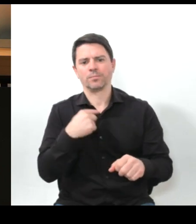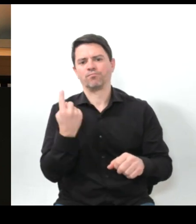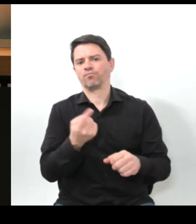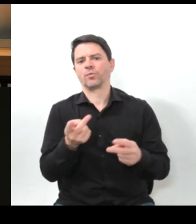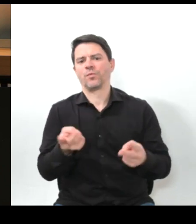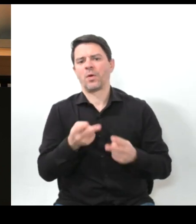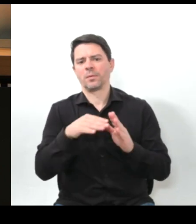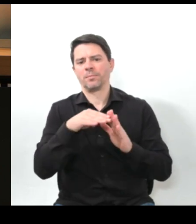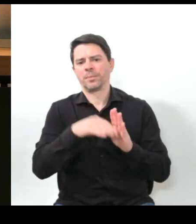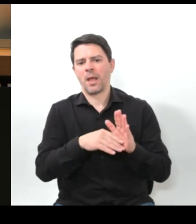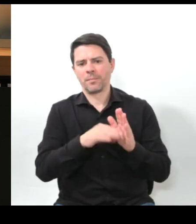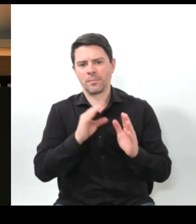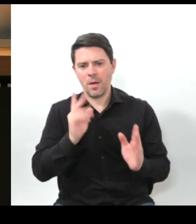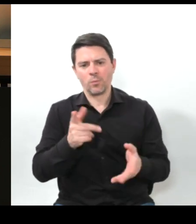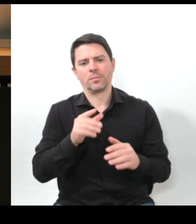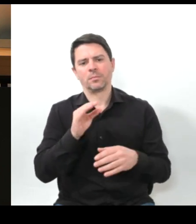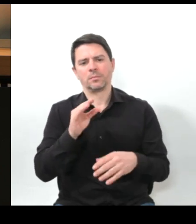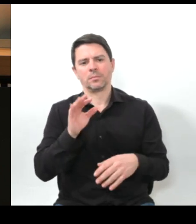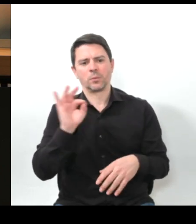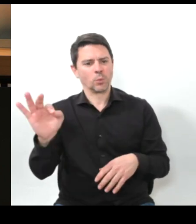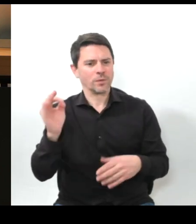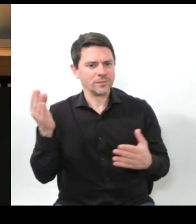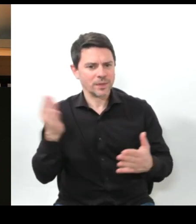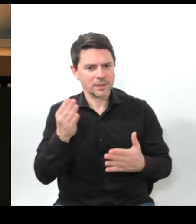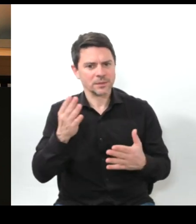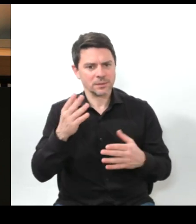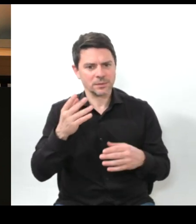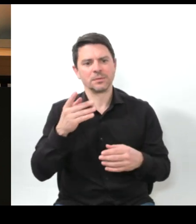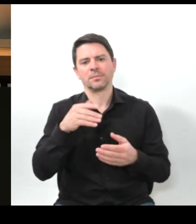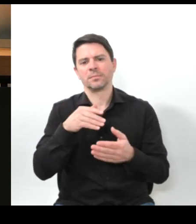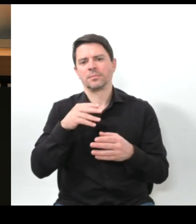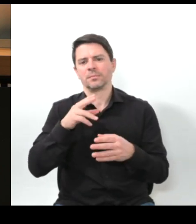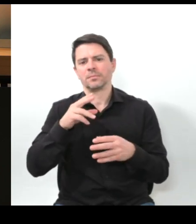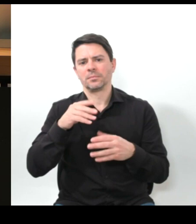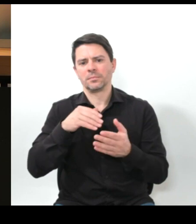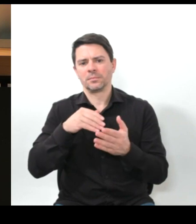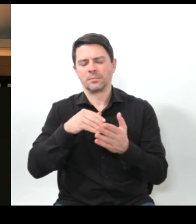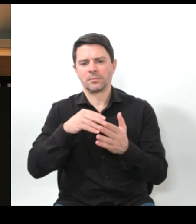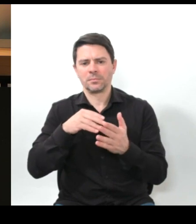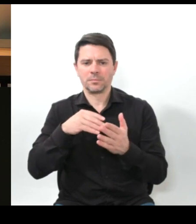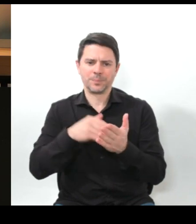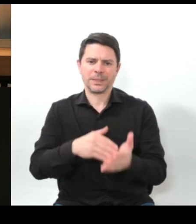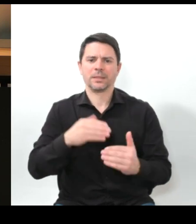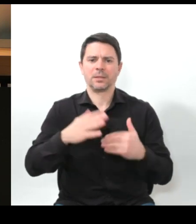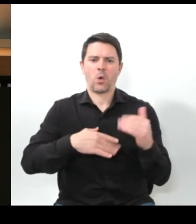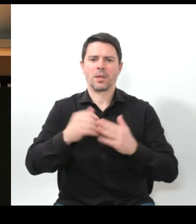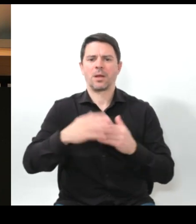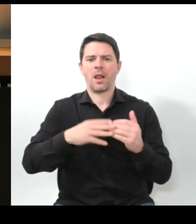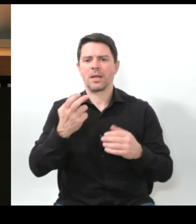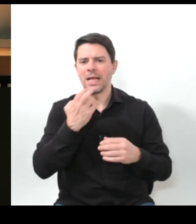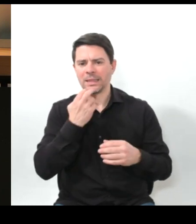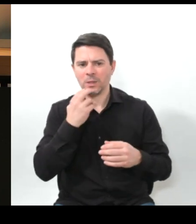befreien, Spekulationen dafür massiv besteuern und Neubau zusammen mit den Bürgern - Achtung, zusammen mit